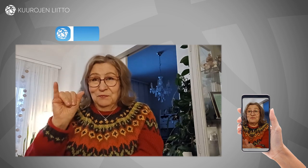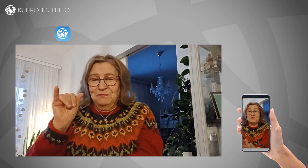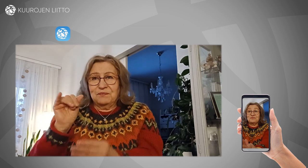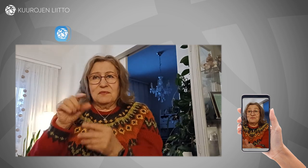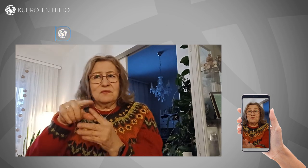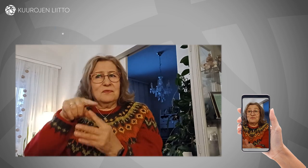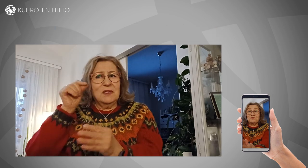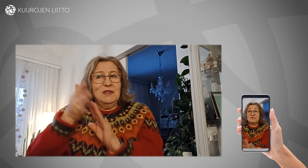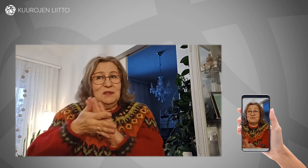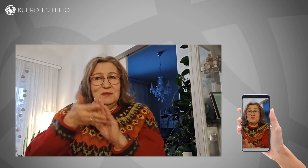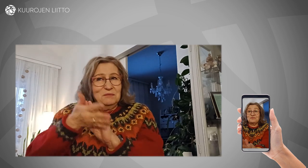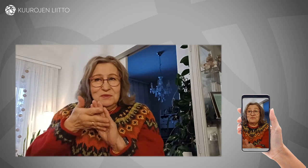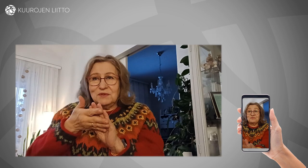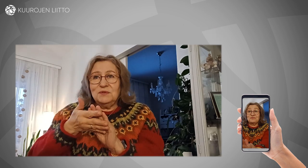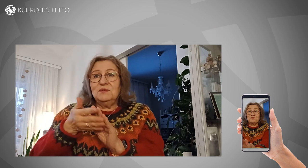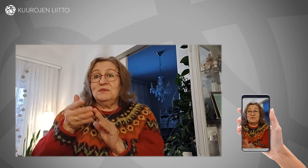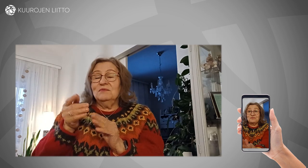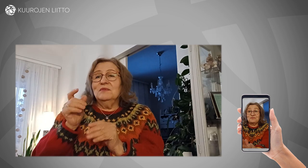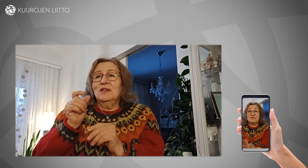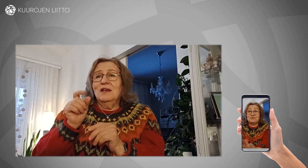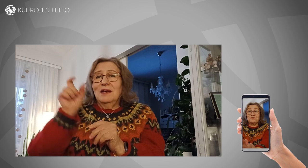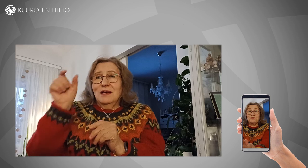Kerron nyt valintaperusteet.